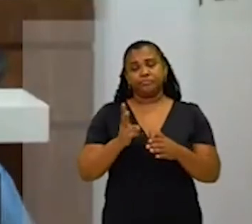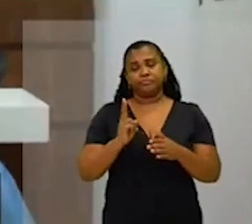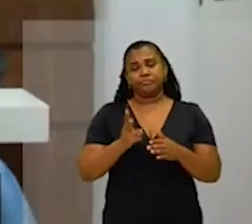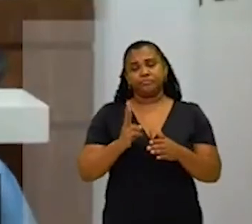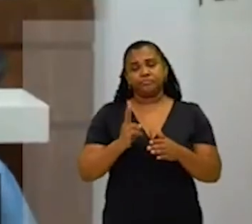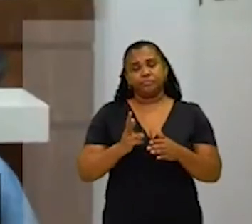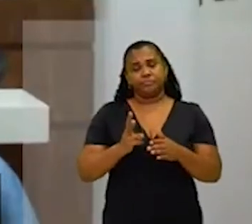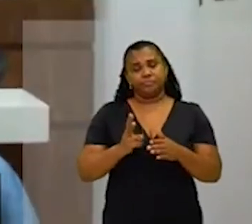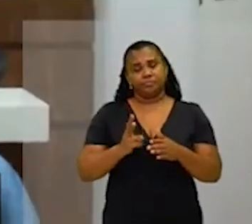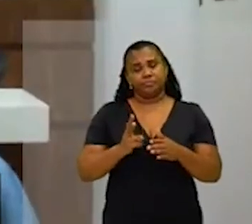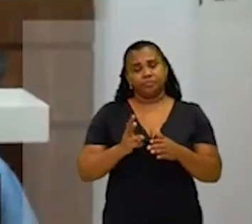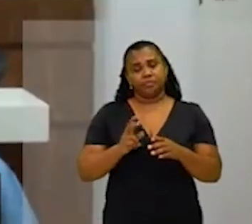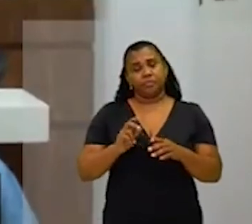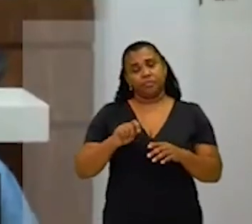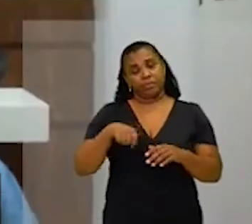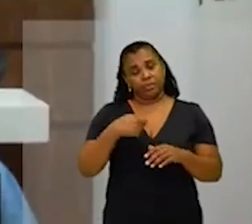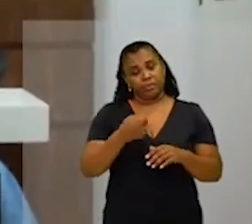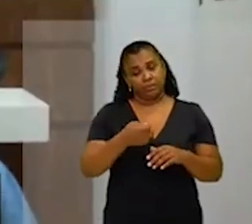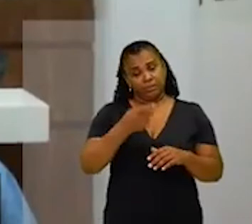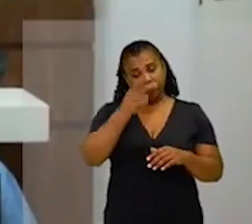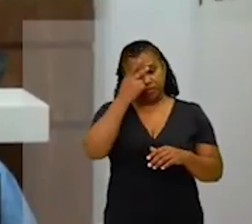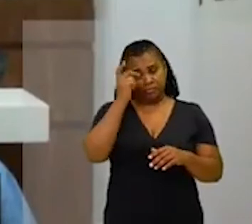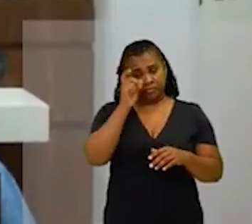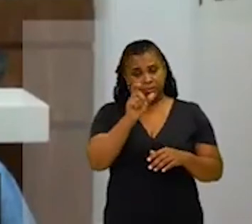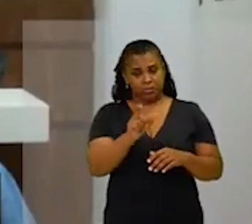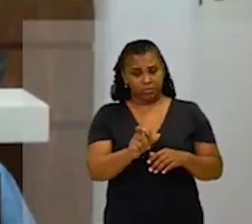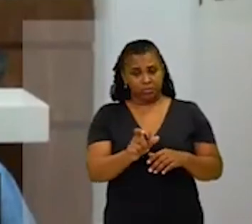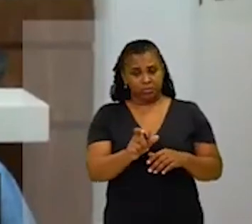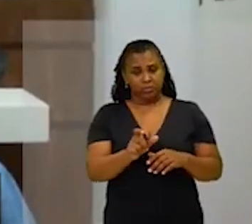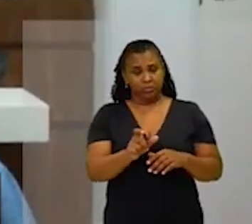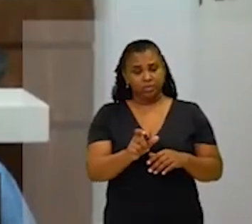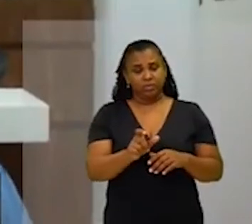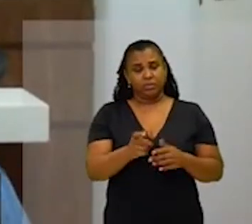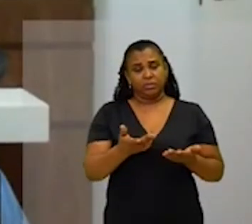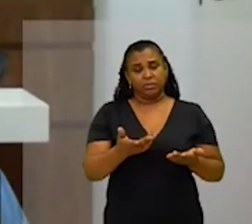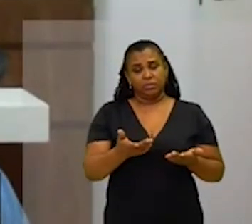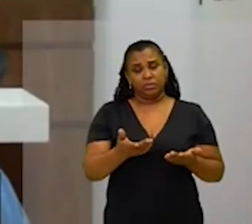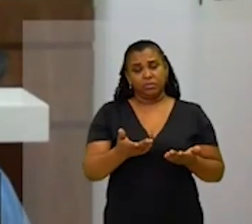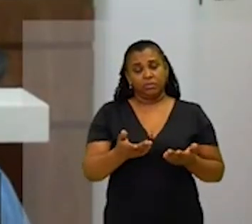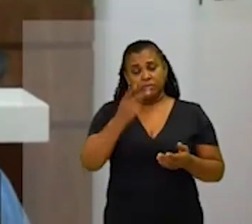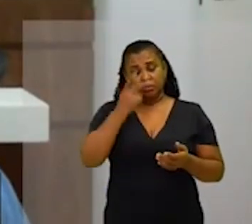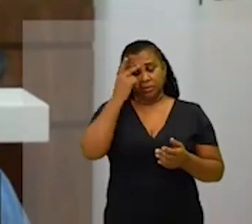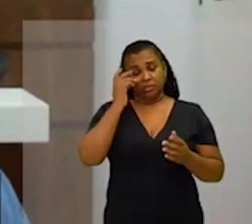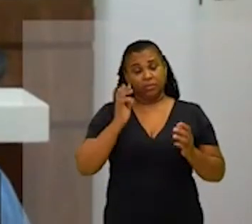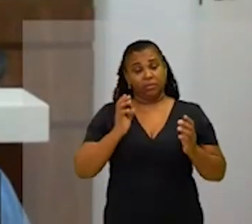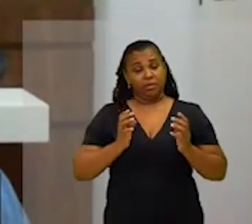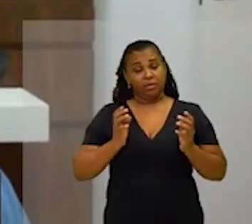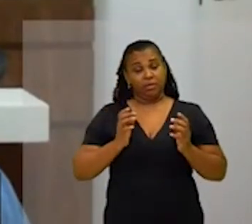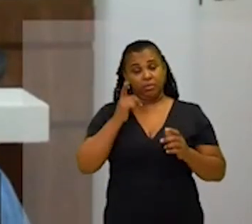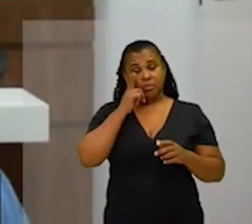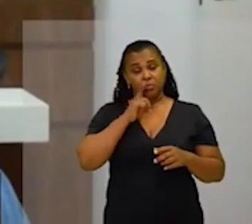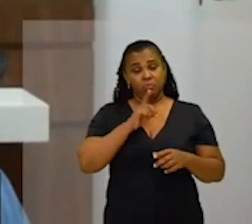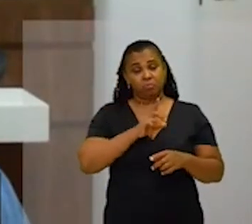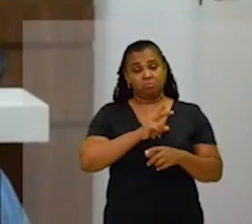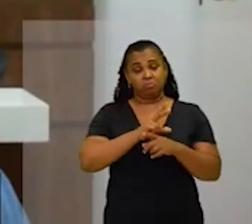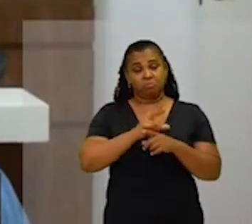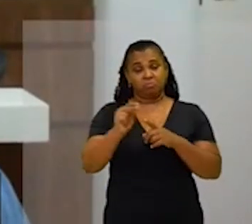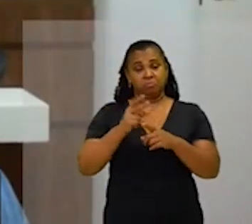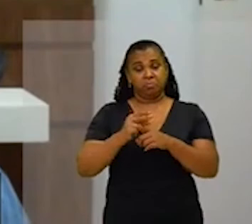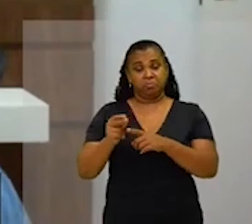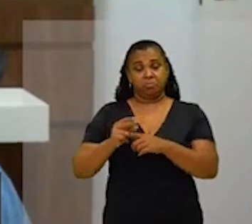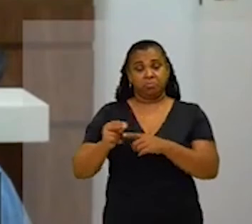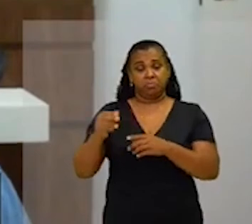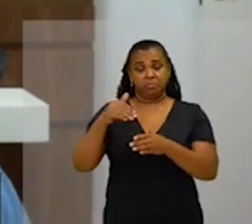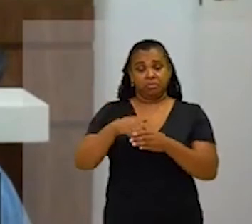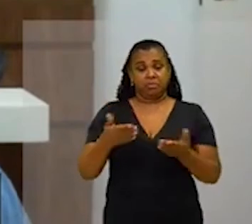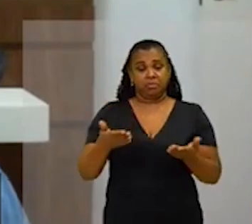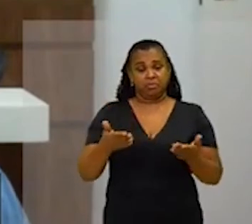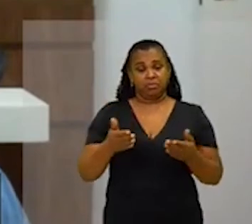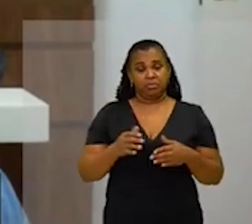pessoa física candidatos ricos ficaram funcionar o protagonismo e Oi e eu eu tenho poder afirmar que